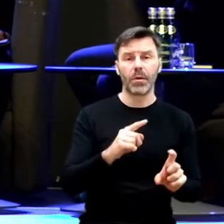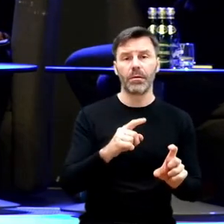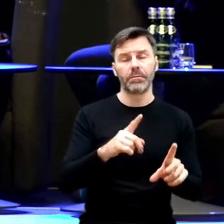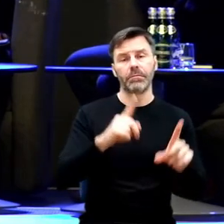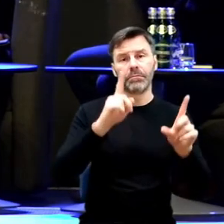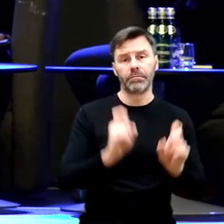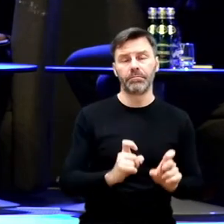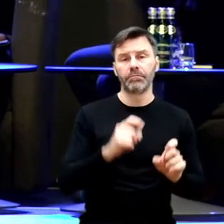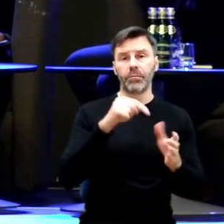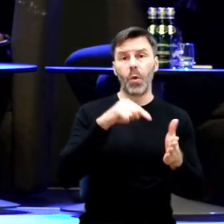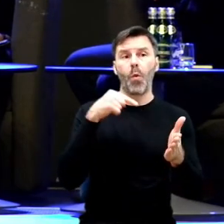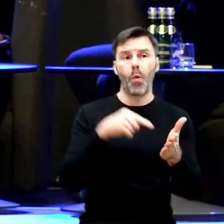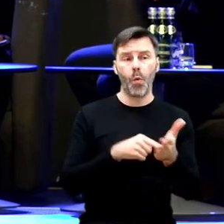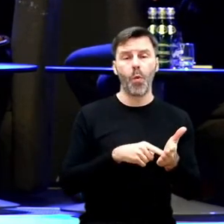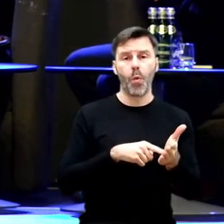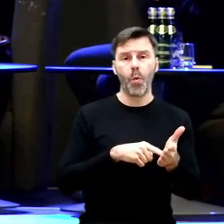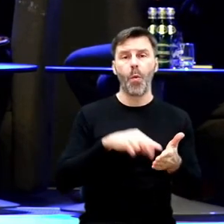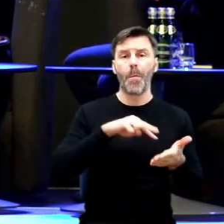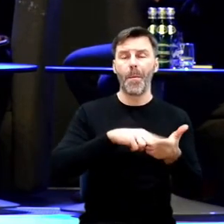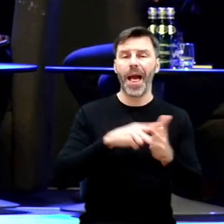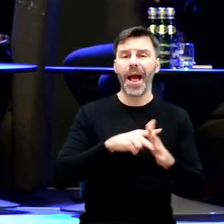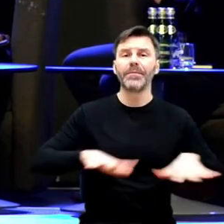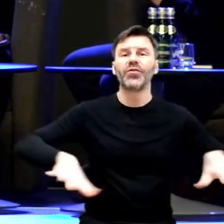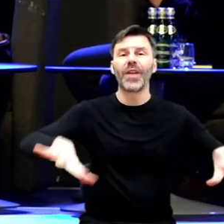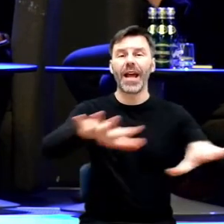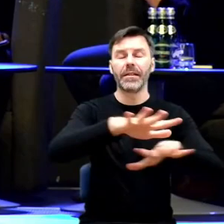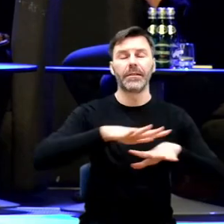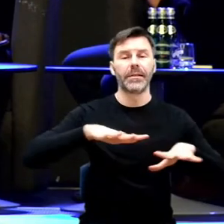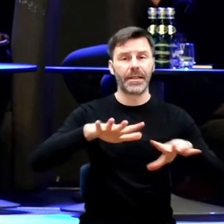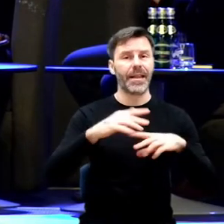Bo możemy mieć tysiąc narzędzi, instrumentów.